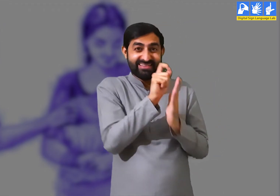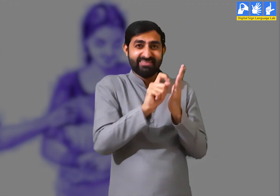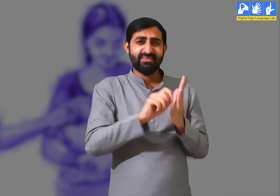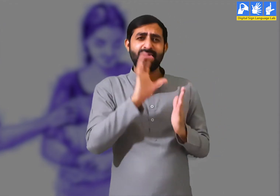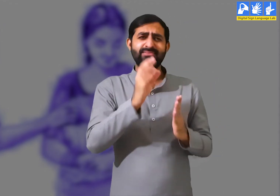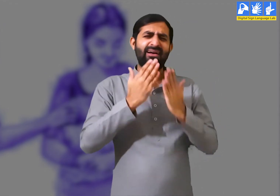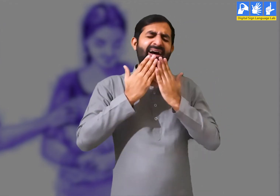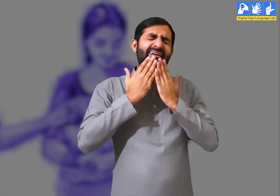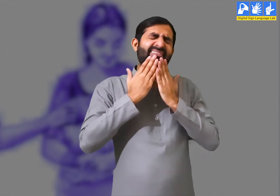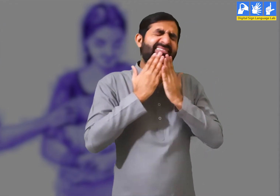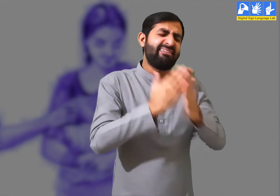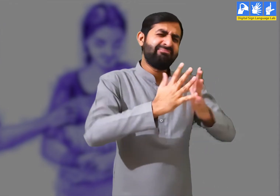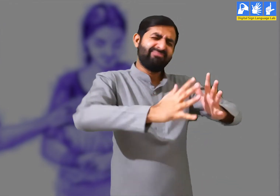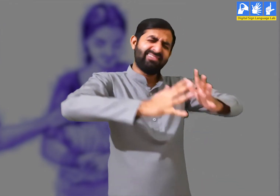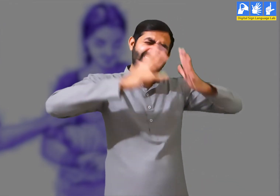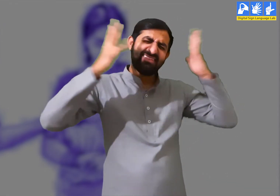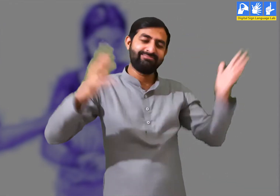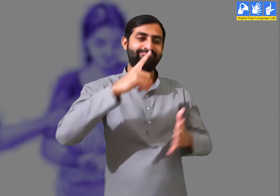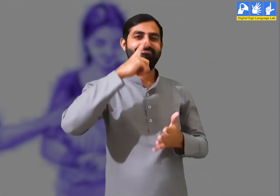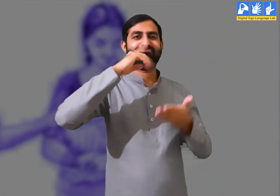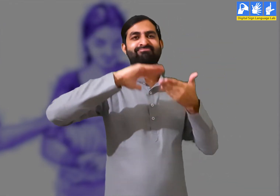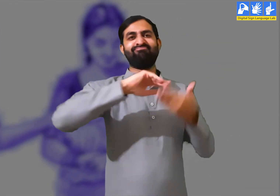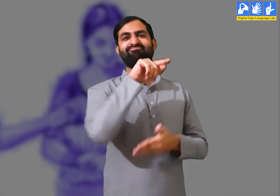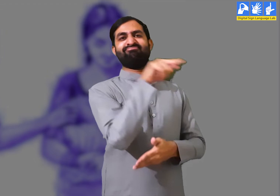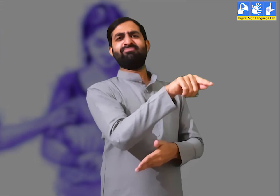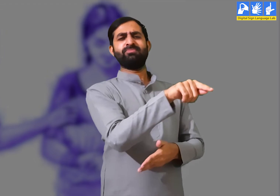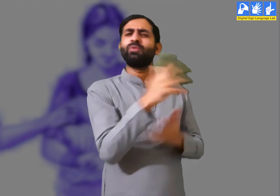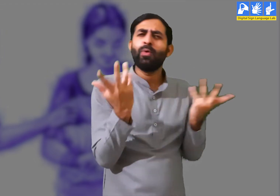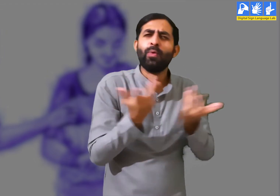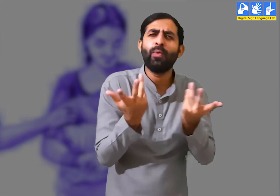इस कविता में कवि अपनी पत्नी का धन्यवाद् करते हैं।